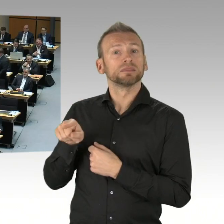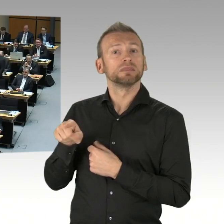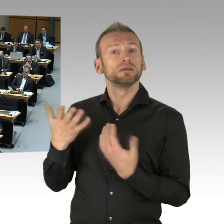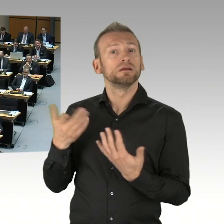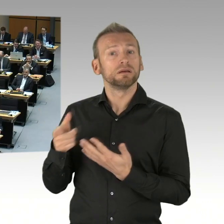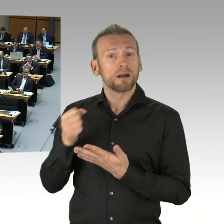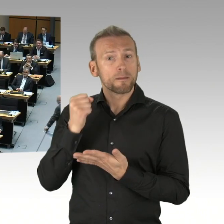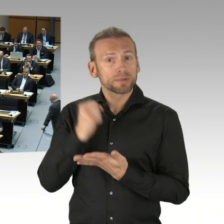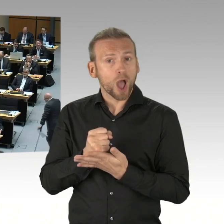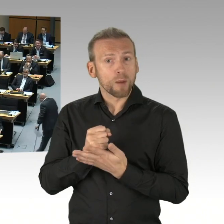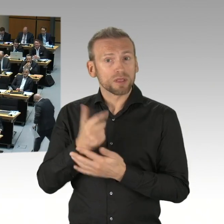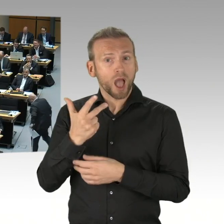Ja, dann haben Sie das Wort.